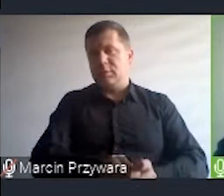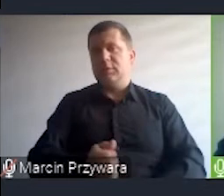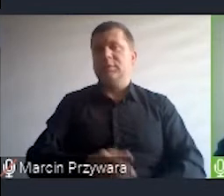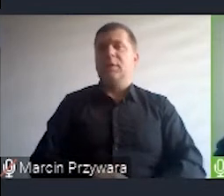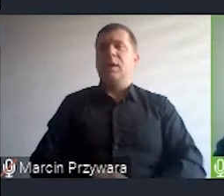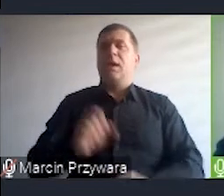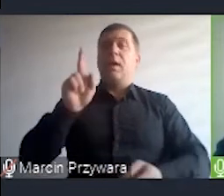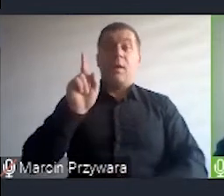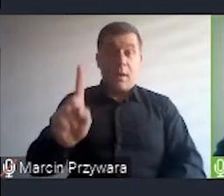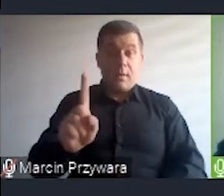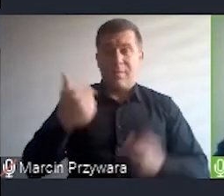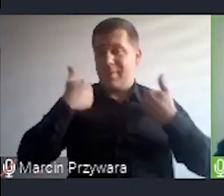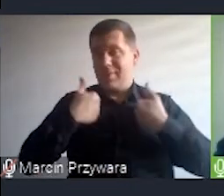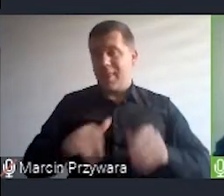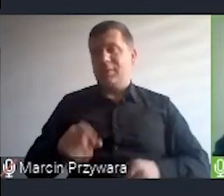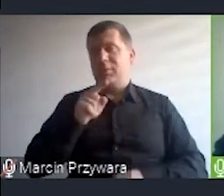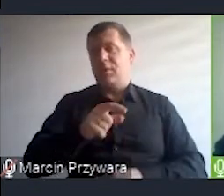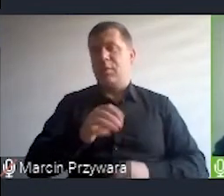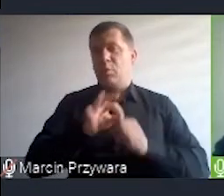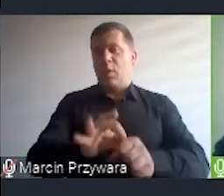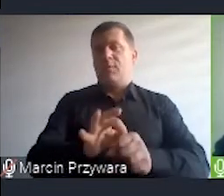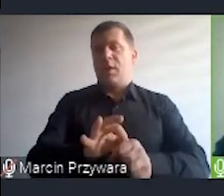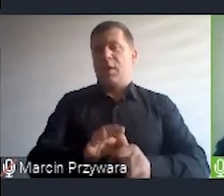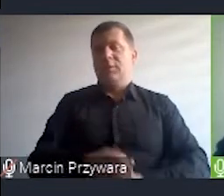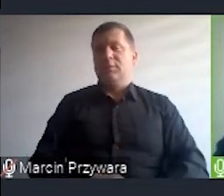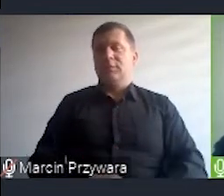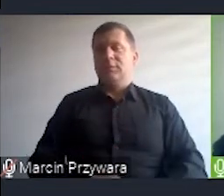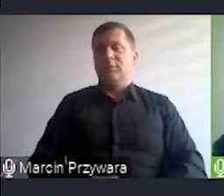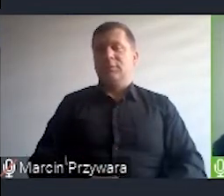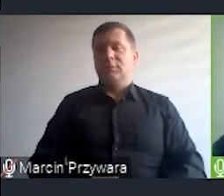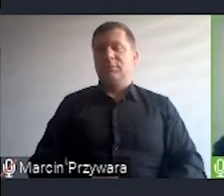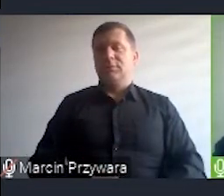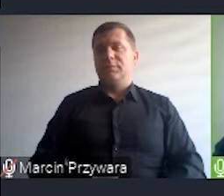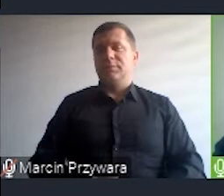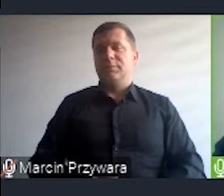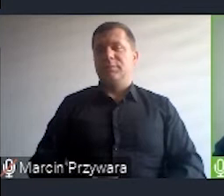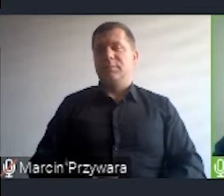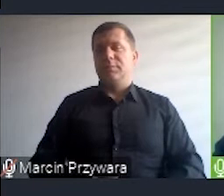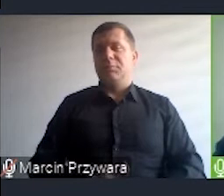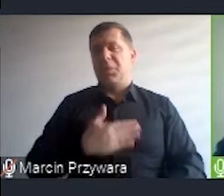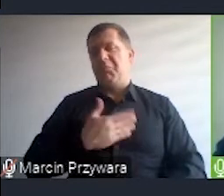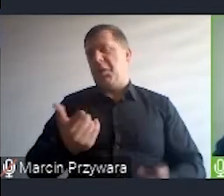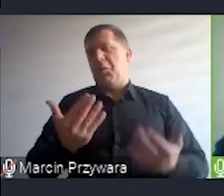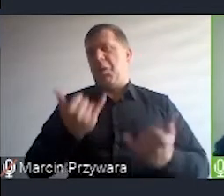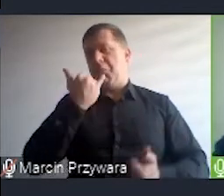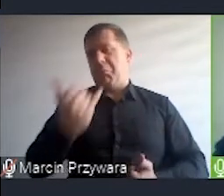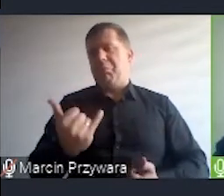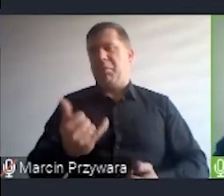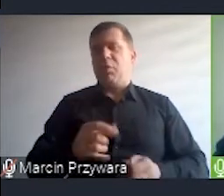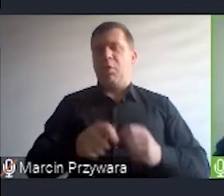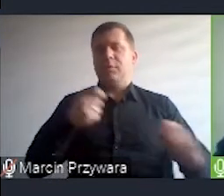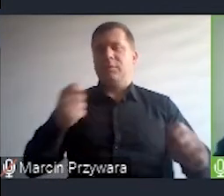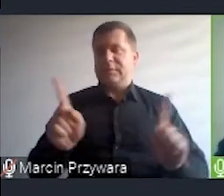Ale nie chcę tego sprowadzać do takiego błahego, banalnego rozwiązania.